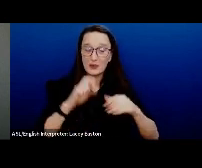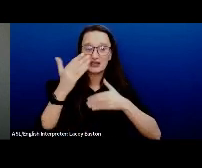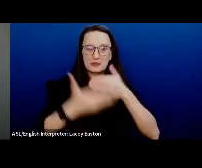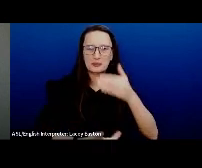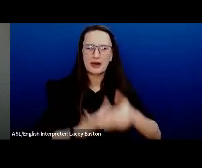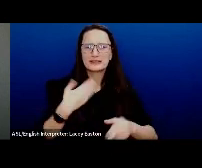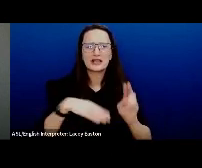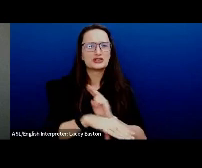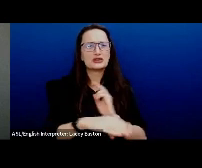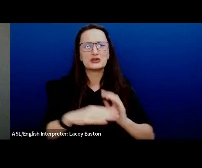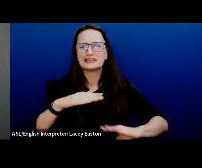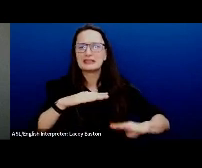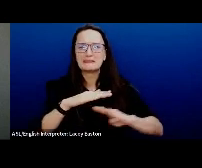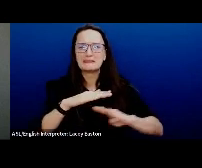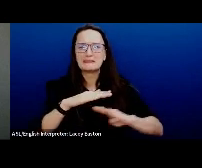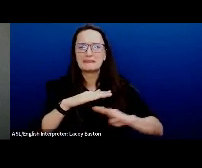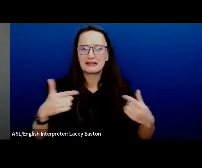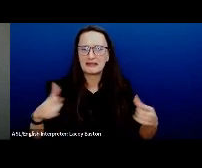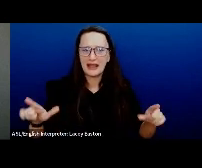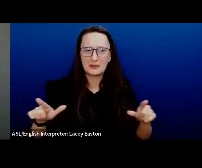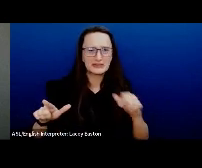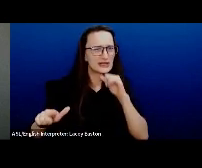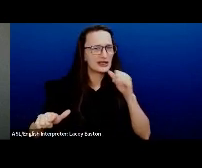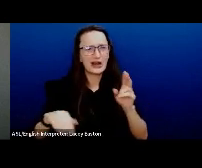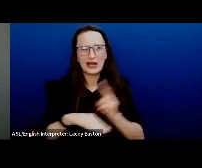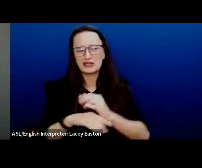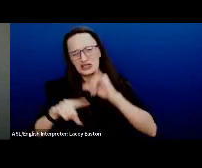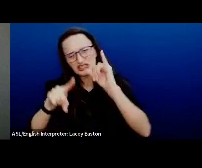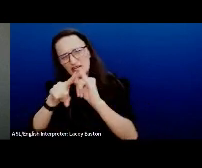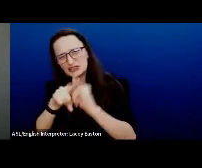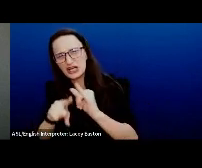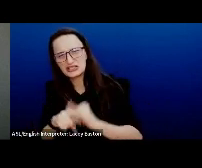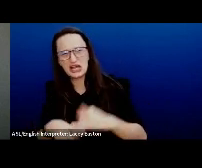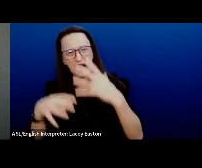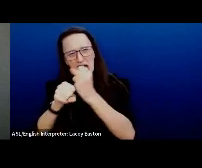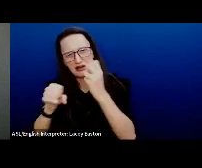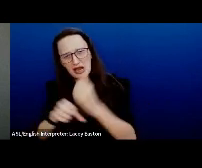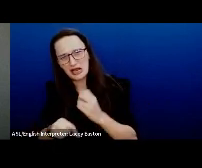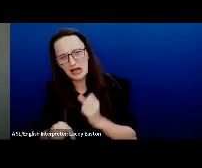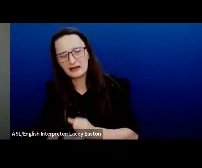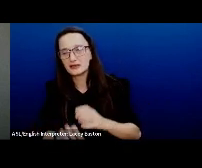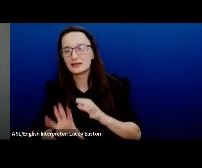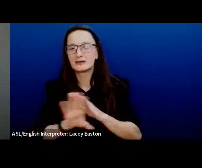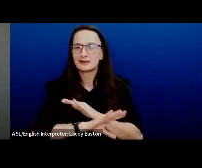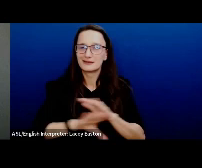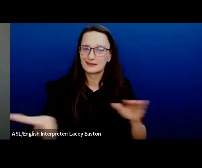hablamos en sopa de letras en lo que respecta a la educación, por lo que asegurarnos de que esté expresado en